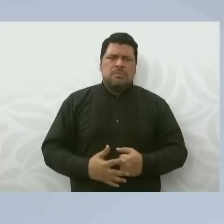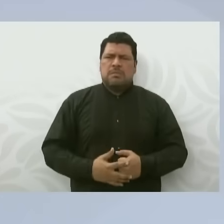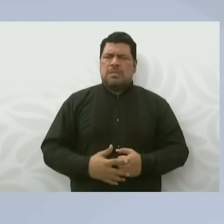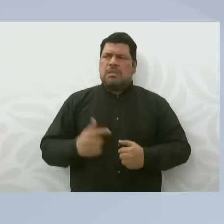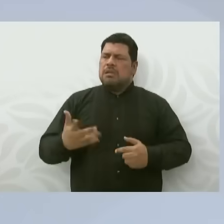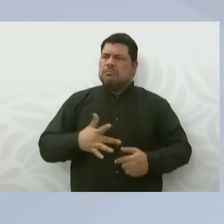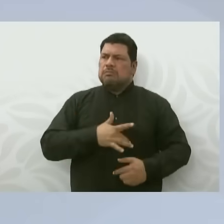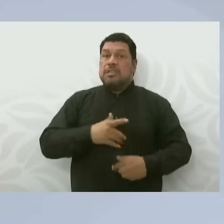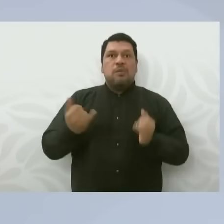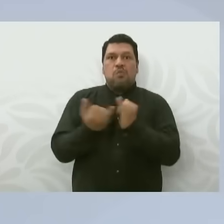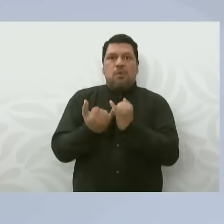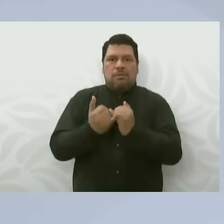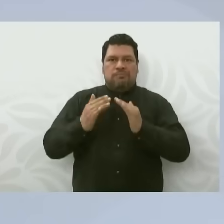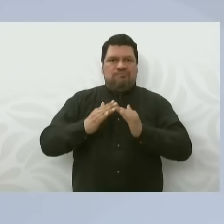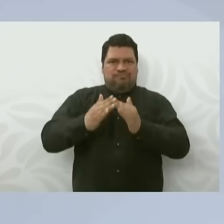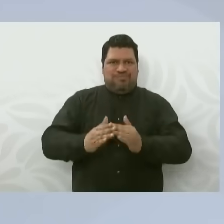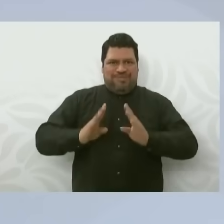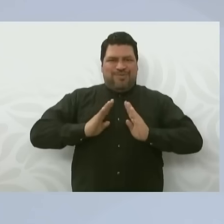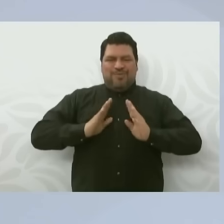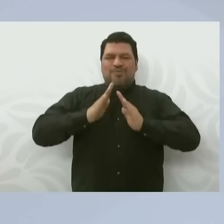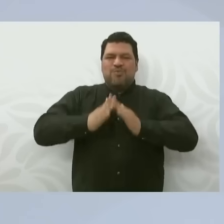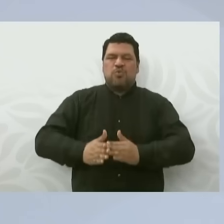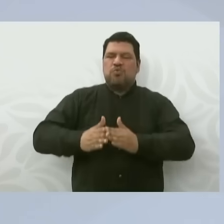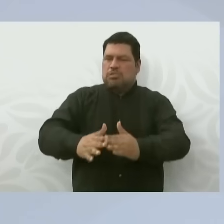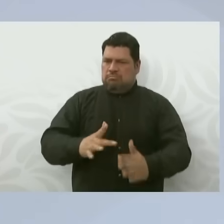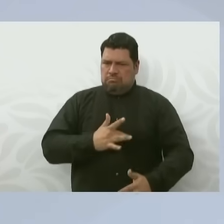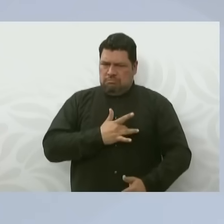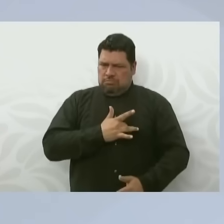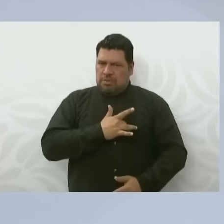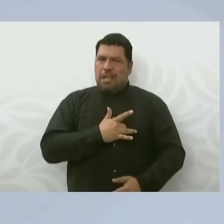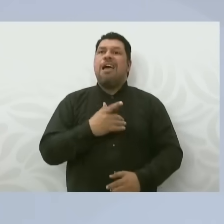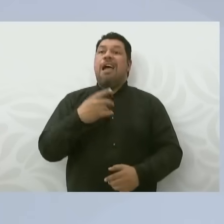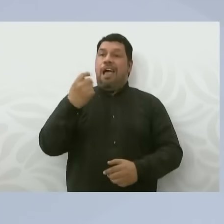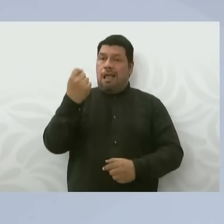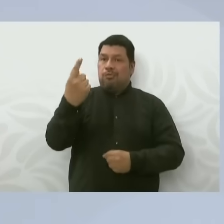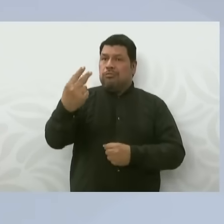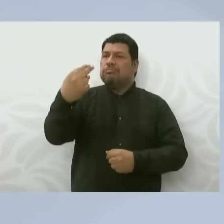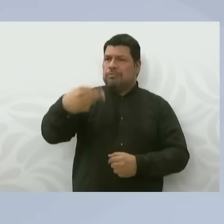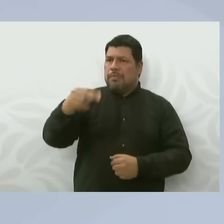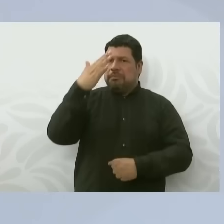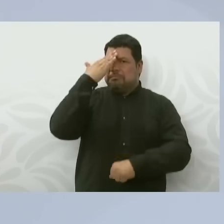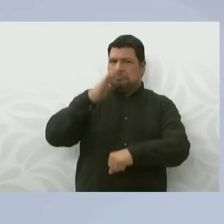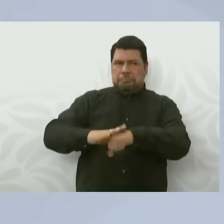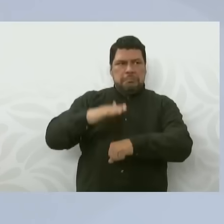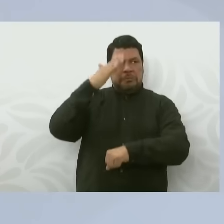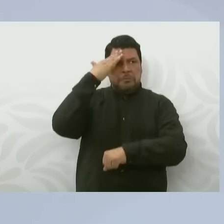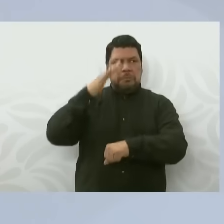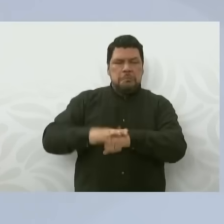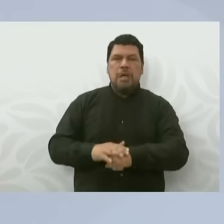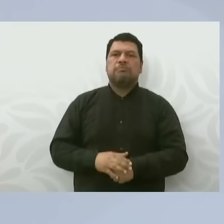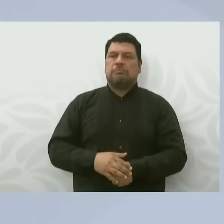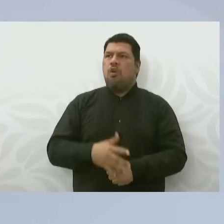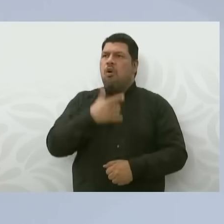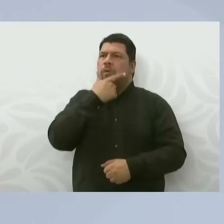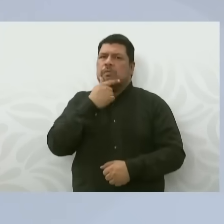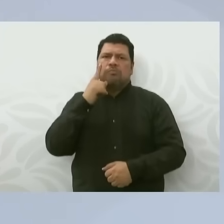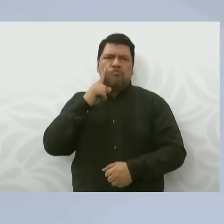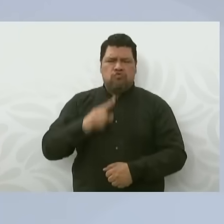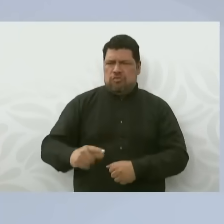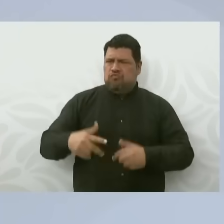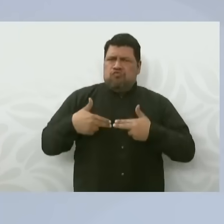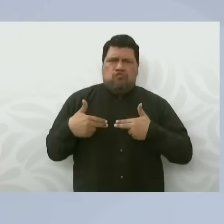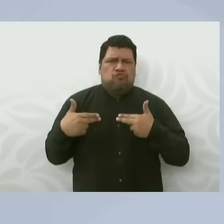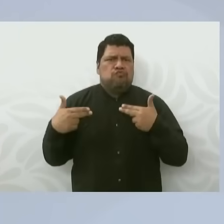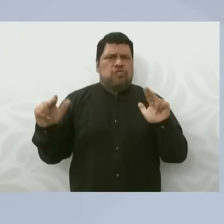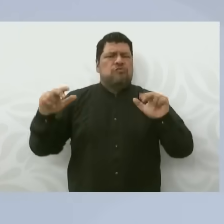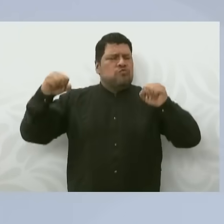marinos de algunos conocemos sus nombres exactos de las heroínas de héroes anónimos nos queda su